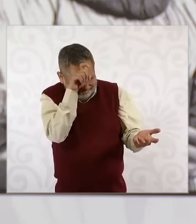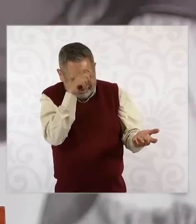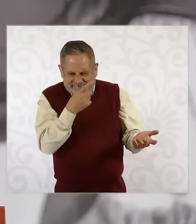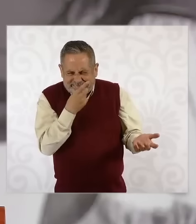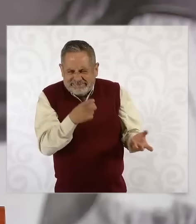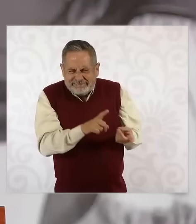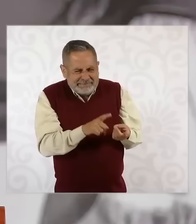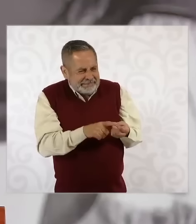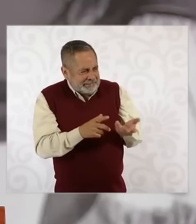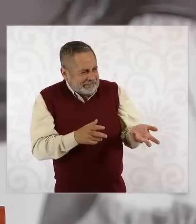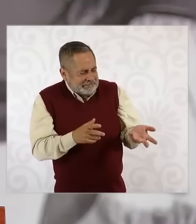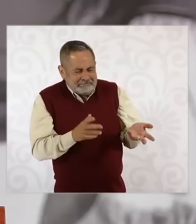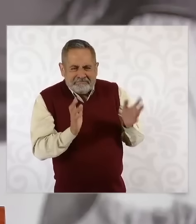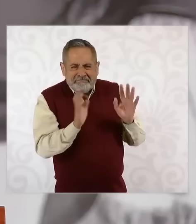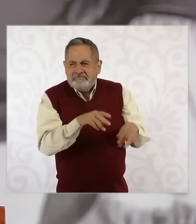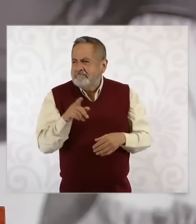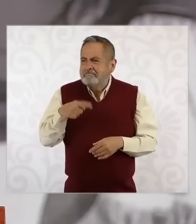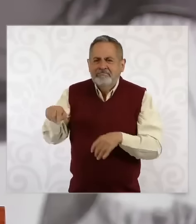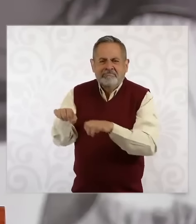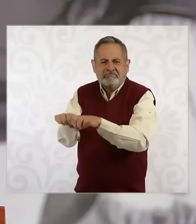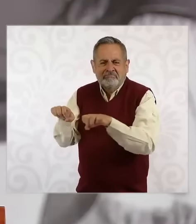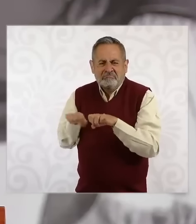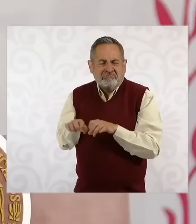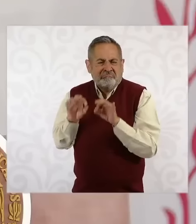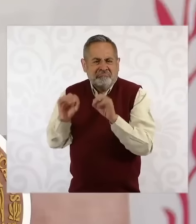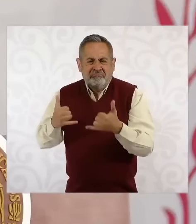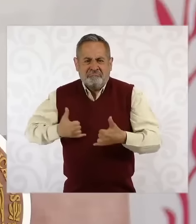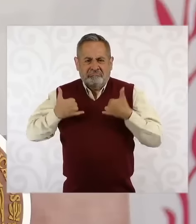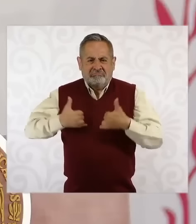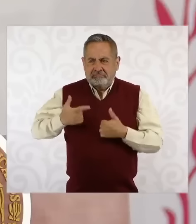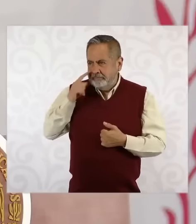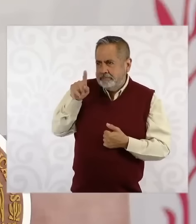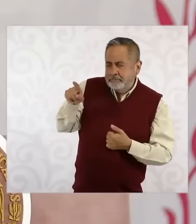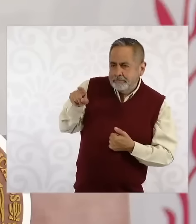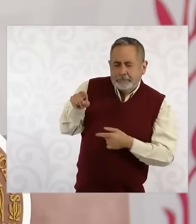Tenemos un excelente equipo de jóvenes como Belmont, ya no tan joven, pero sigue siendo